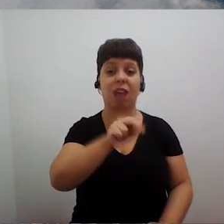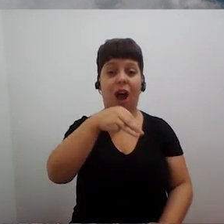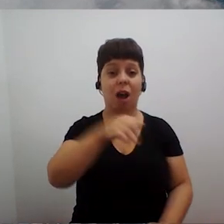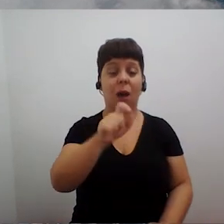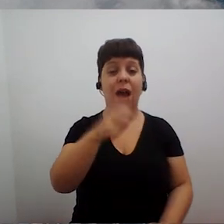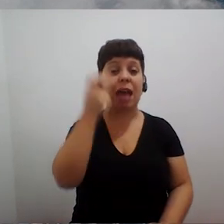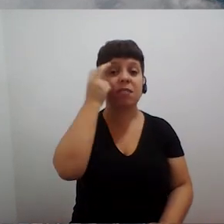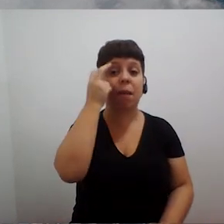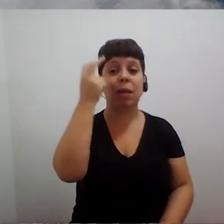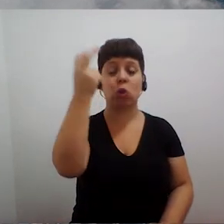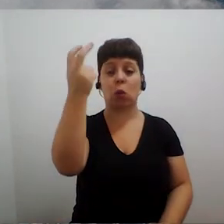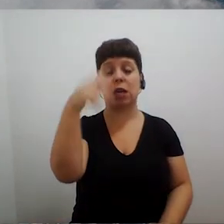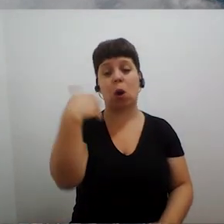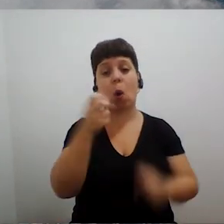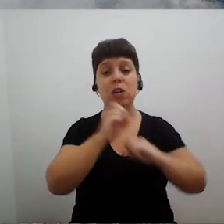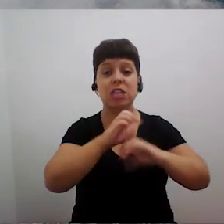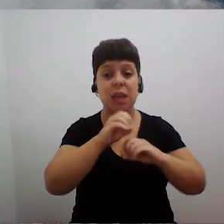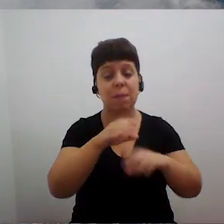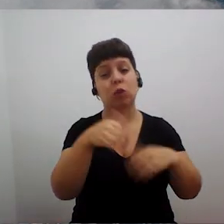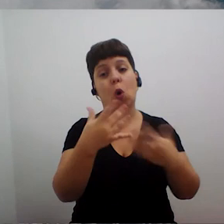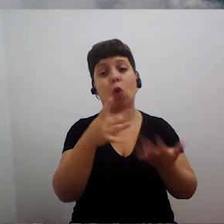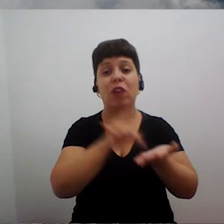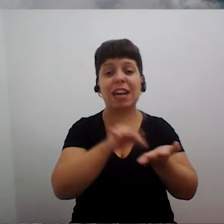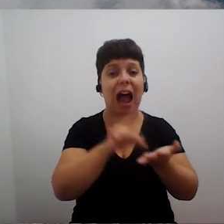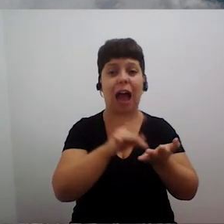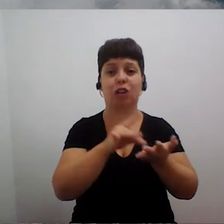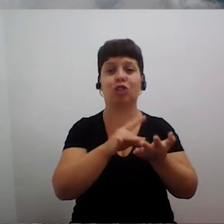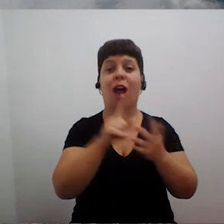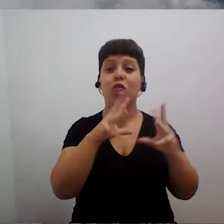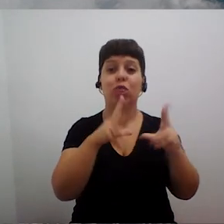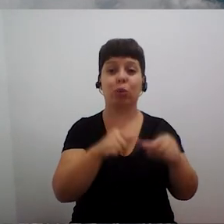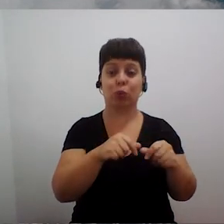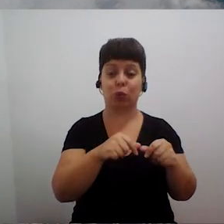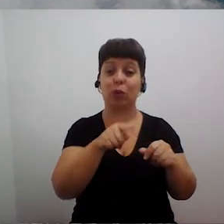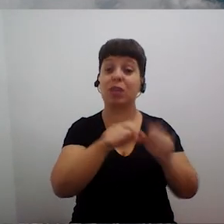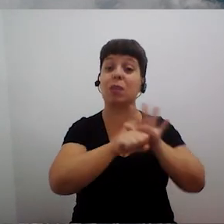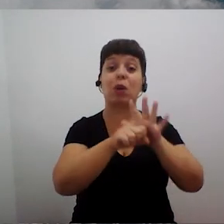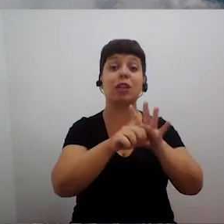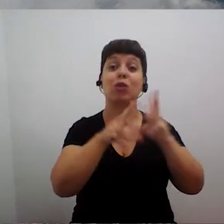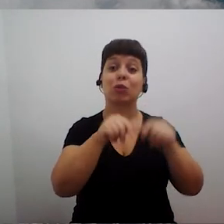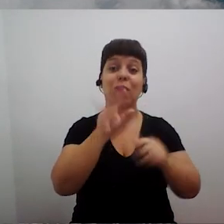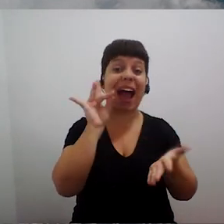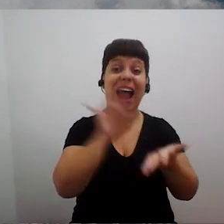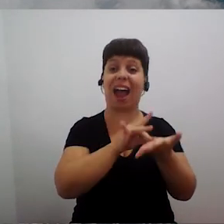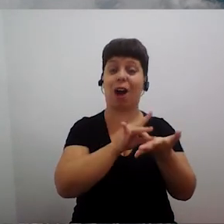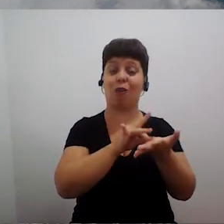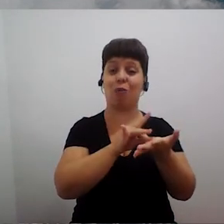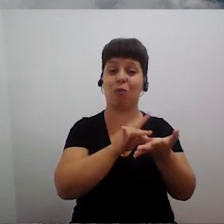a sabedoria, o ensinamento, a verdade absoluto aquilo que é real e verdadeiro e é tão vasto que somente o